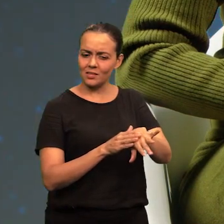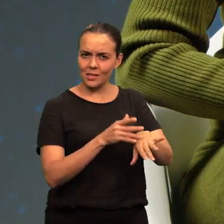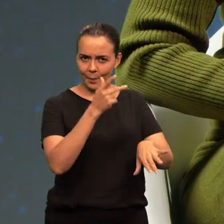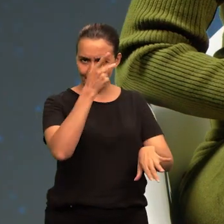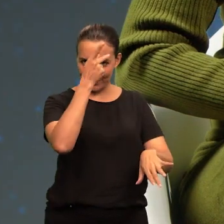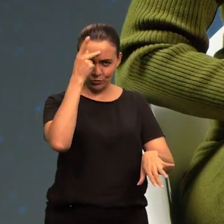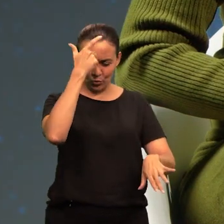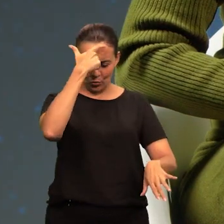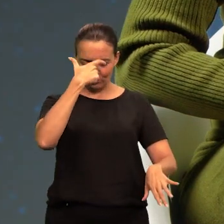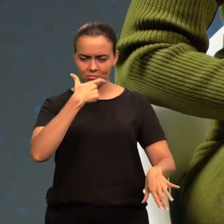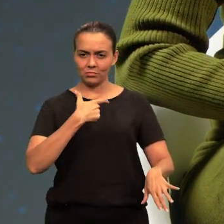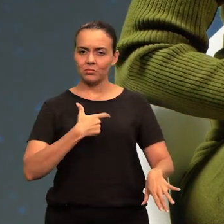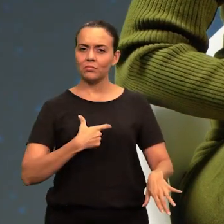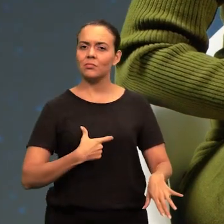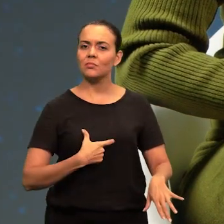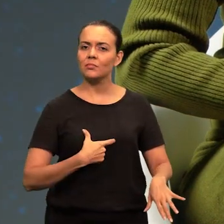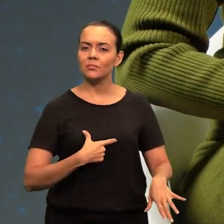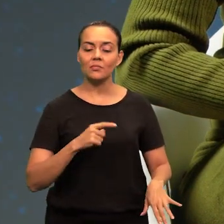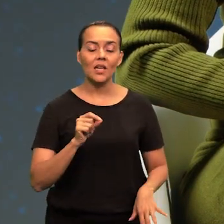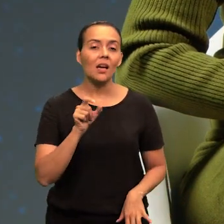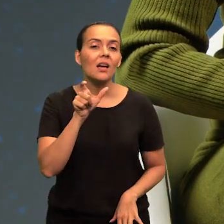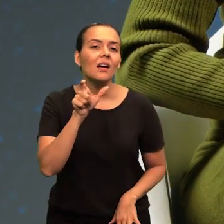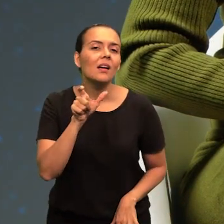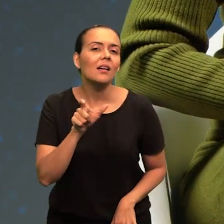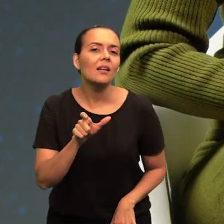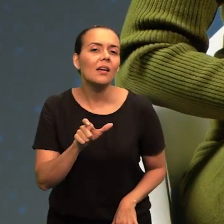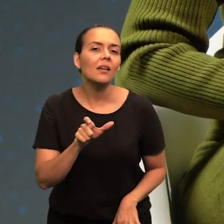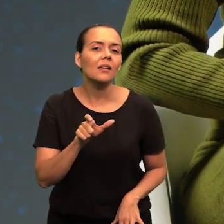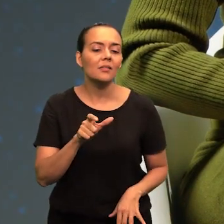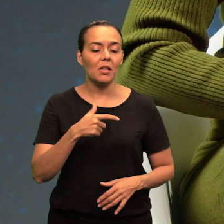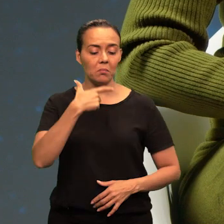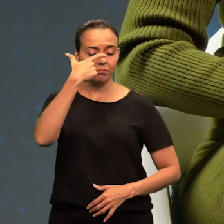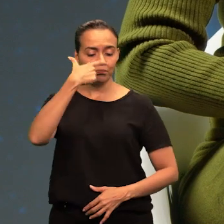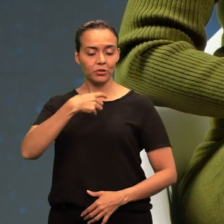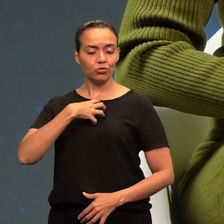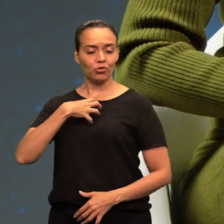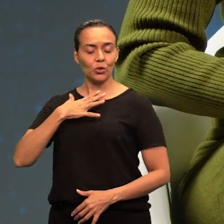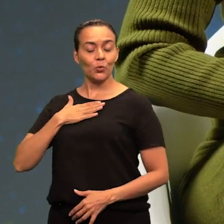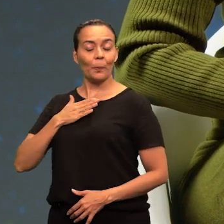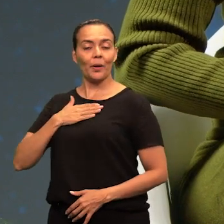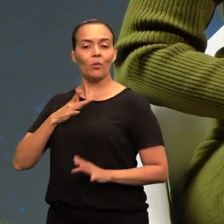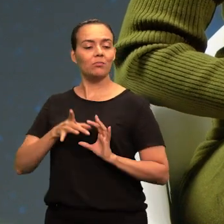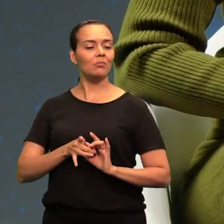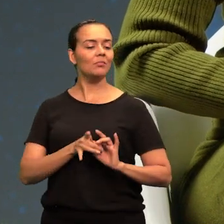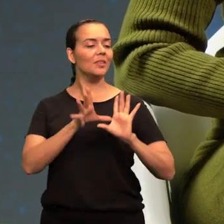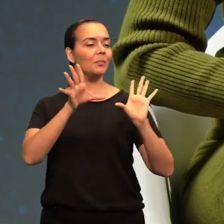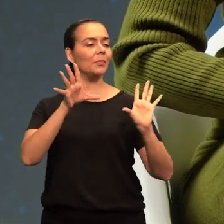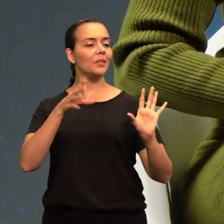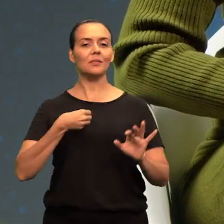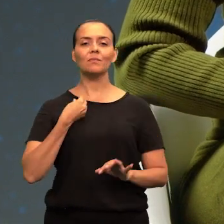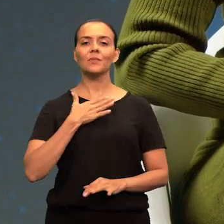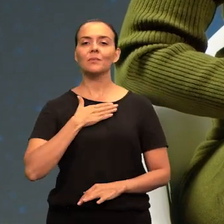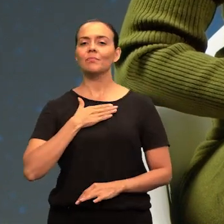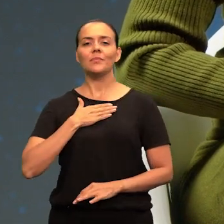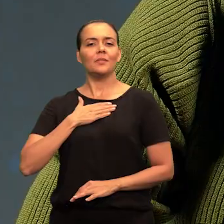Quem tem liberdade de fabricar-se, quem vai exercendo a liberdade de fabricar-se?